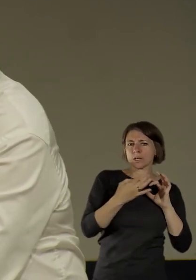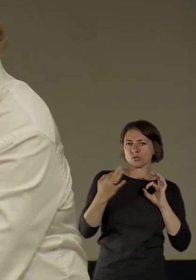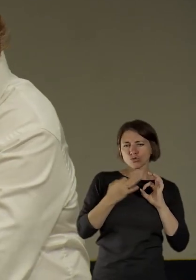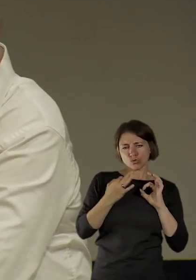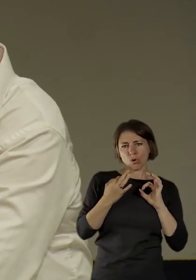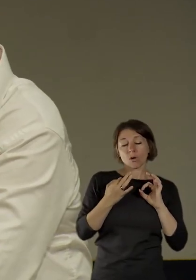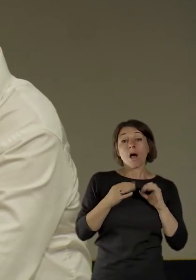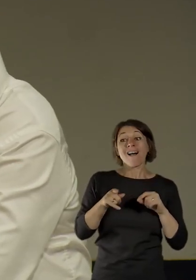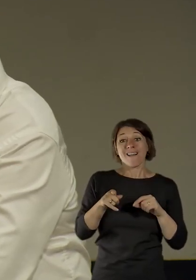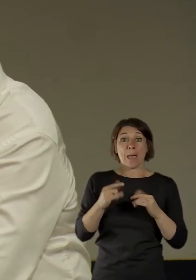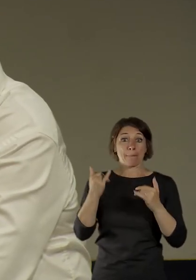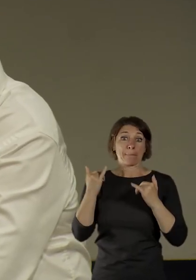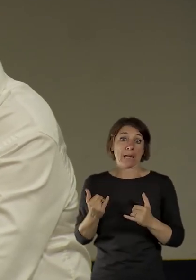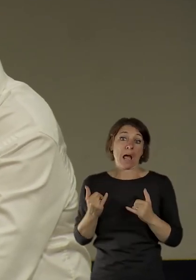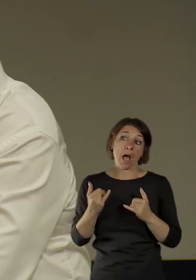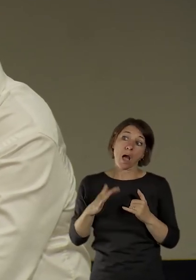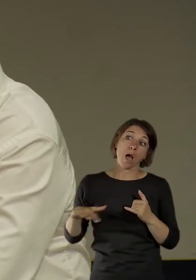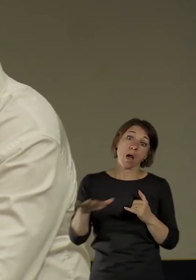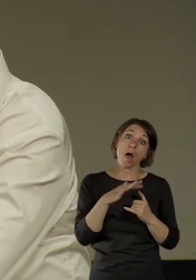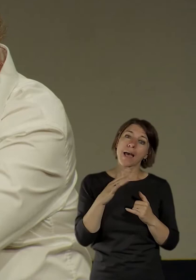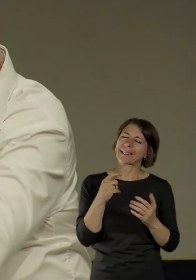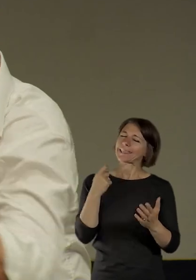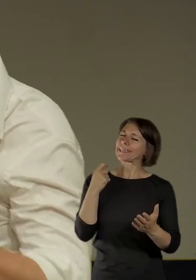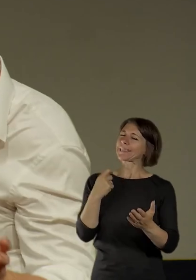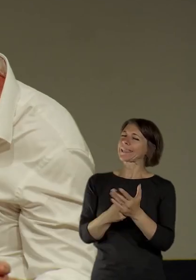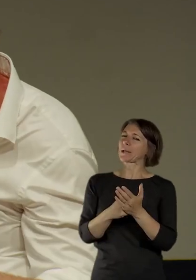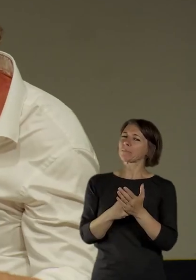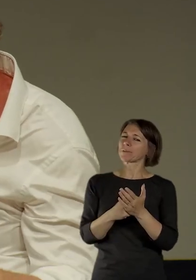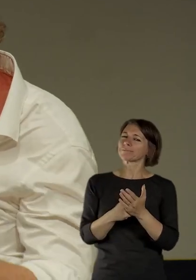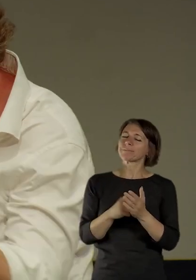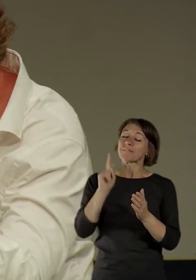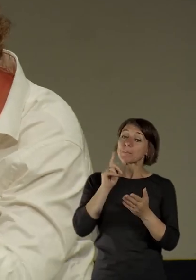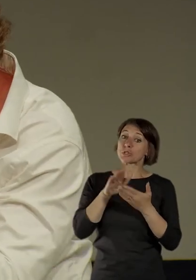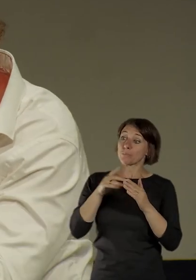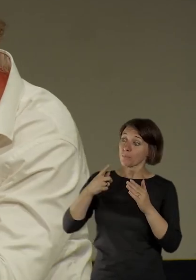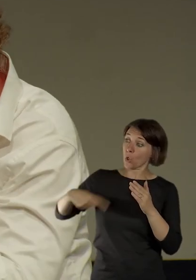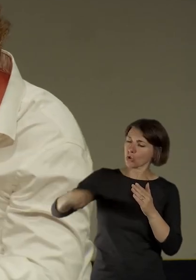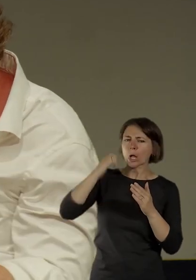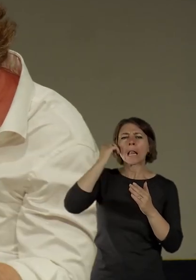Já si myslím, že vlastně významná část nás, společnosti, se ztotožňuje s tou hodnotou.